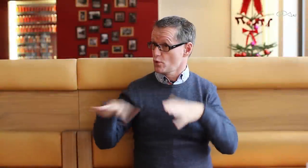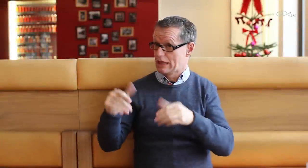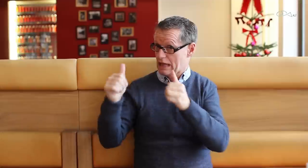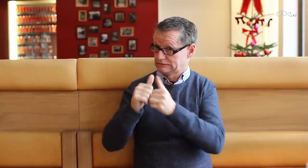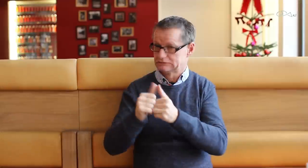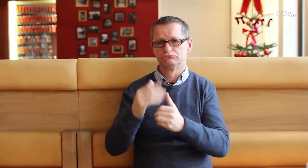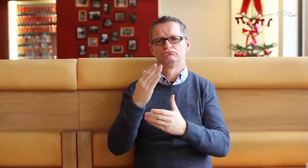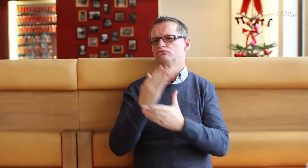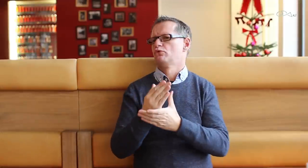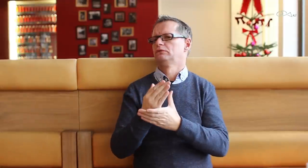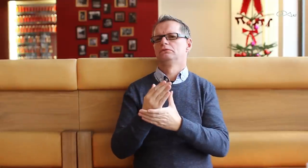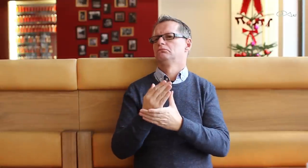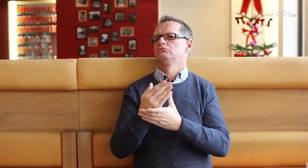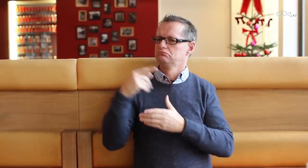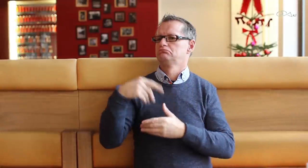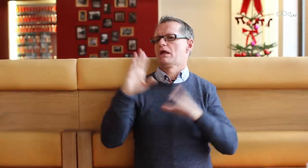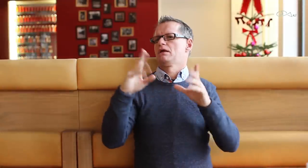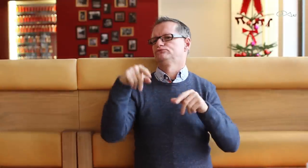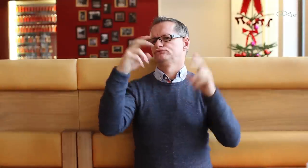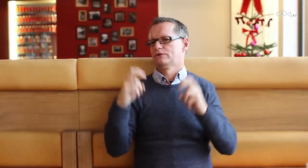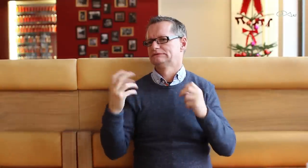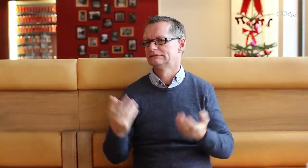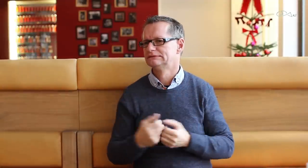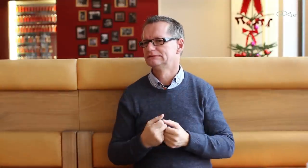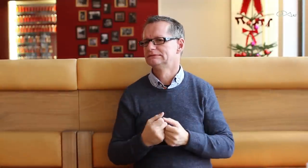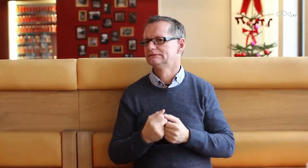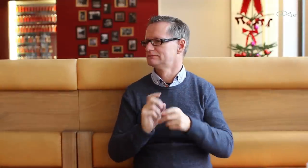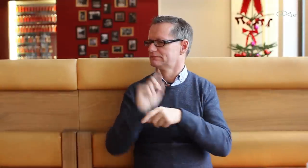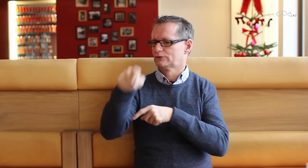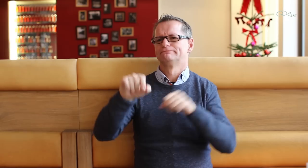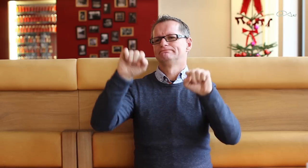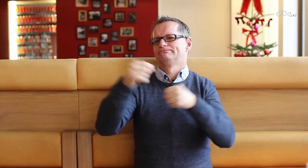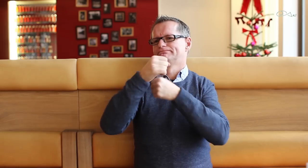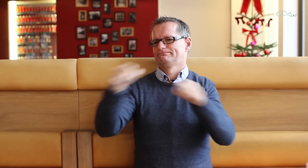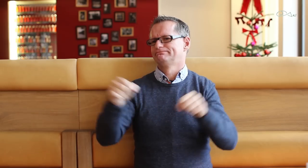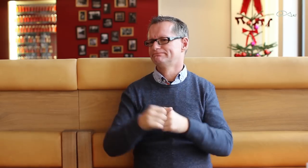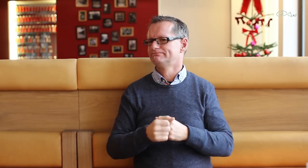Ohne Assistenz würde ich die ganze Zeit zu Hause sitzen. Dann könnte ich gar nicht mehr raus.